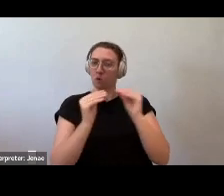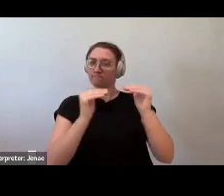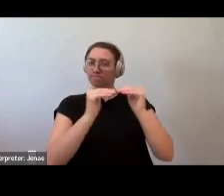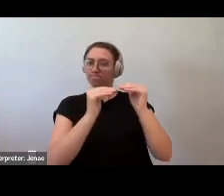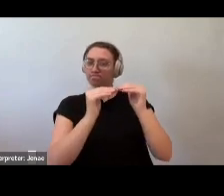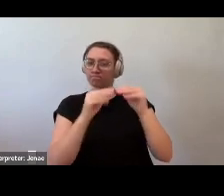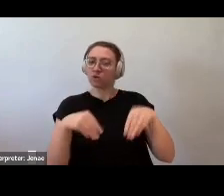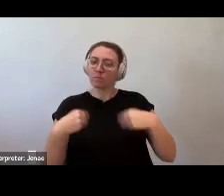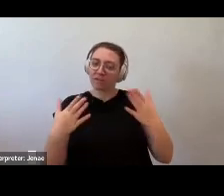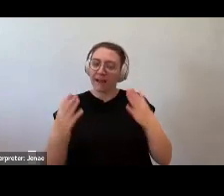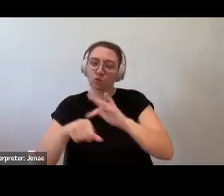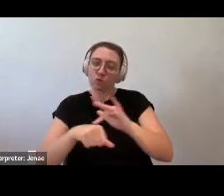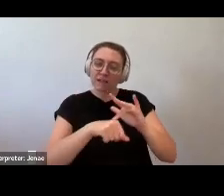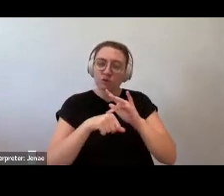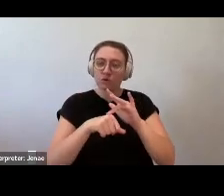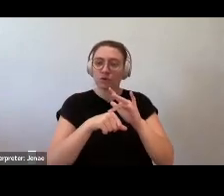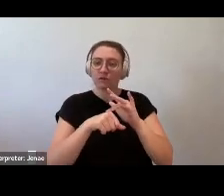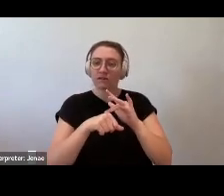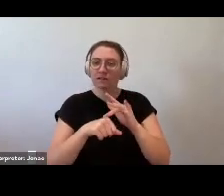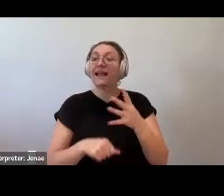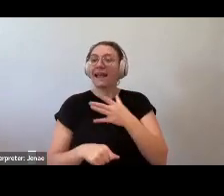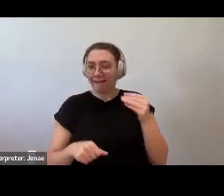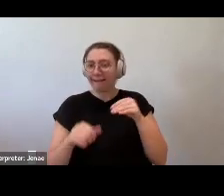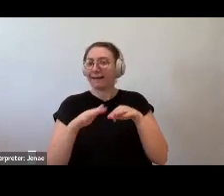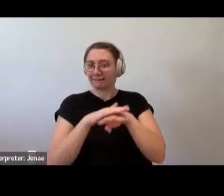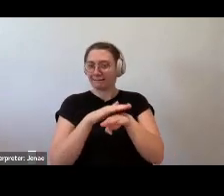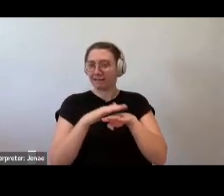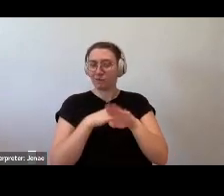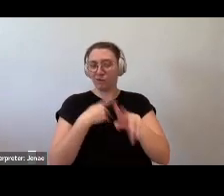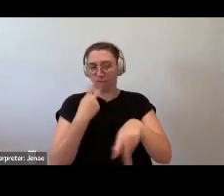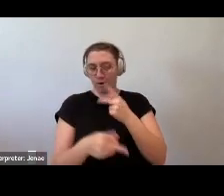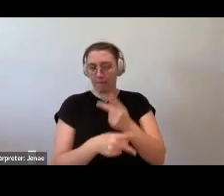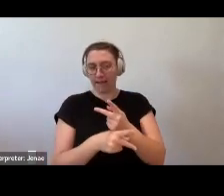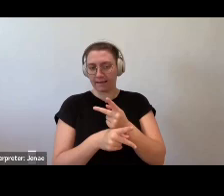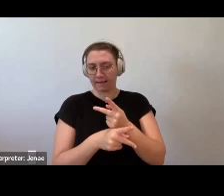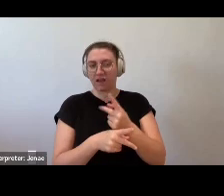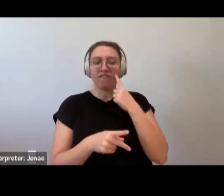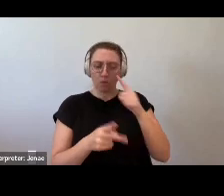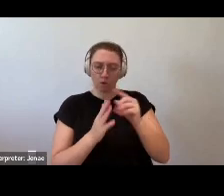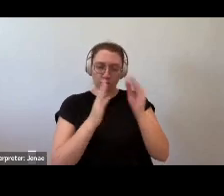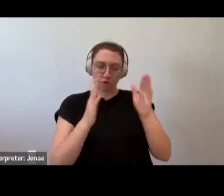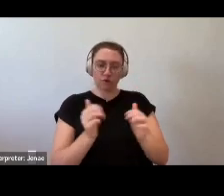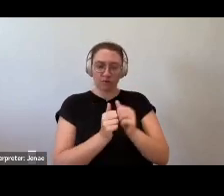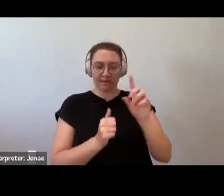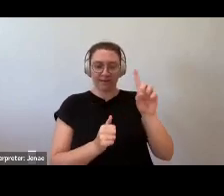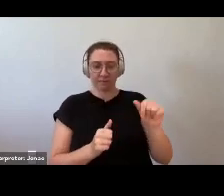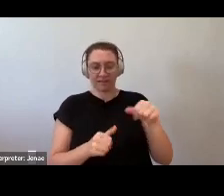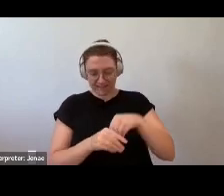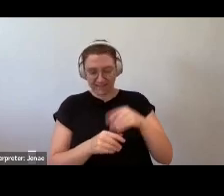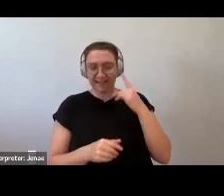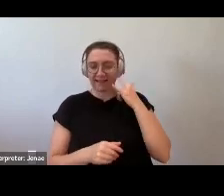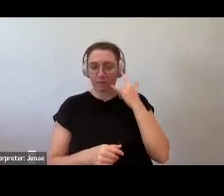Recursos educativos en formatos accesibles para estudiantes con discapacidades en California y